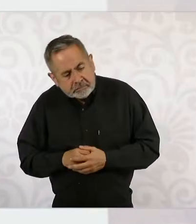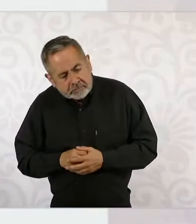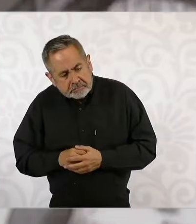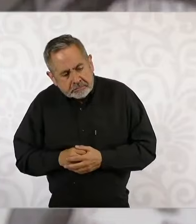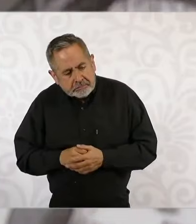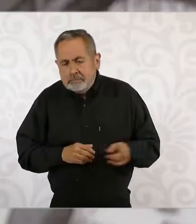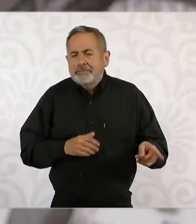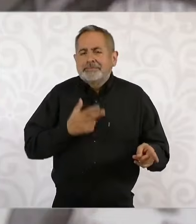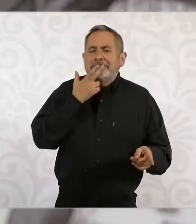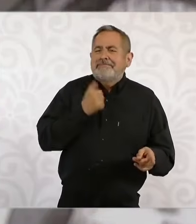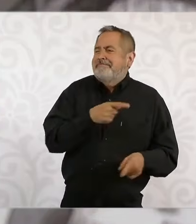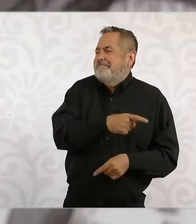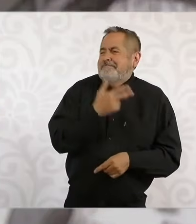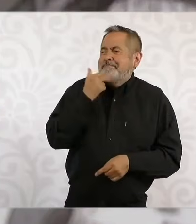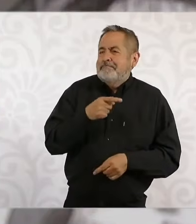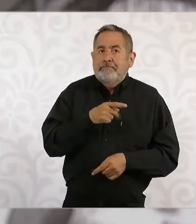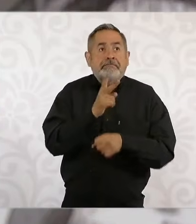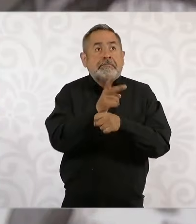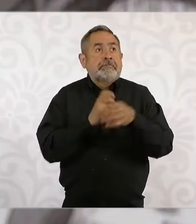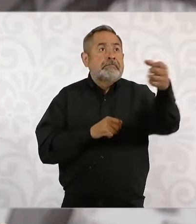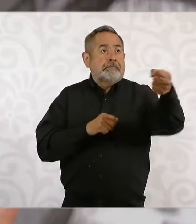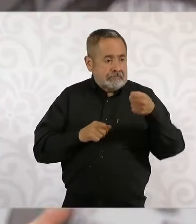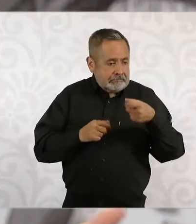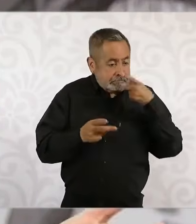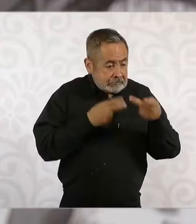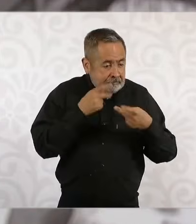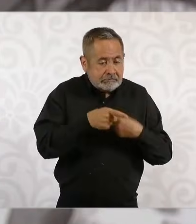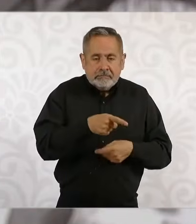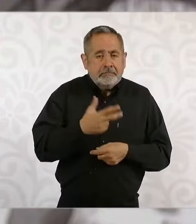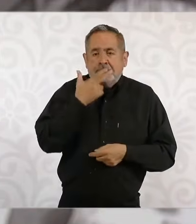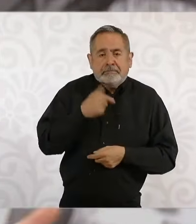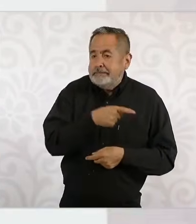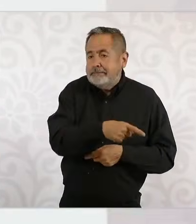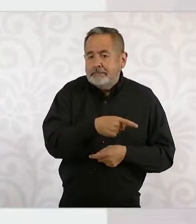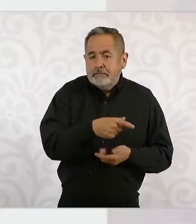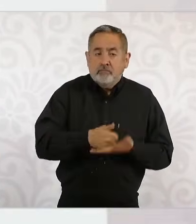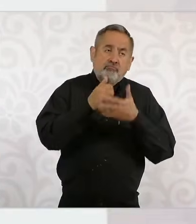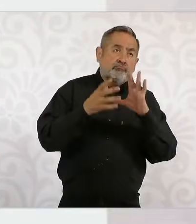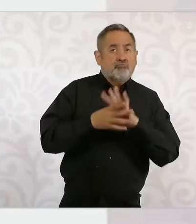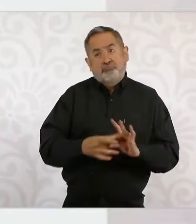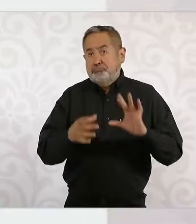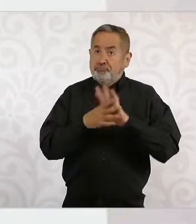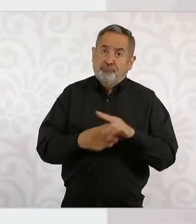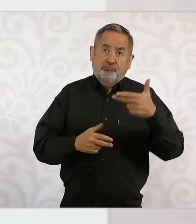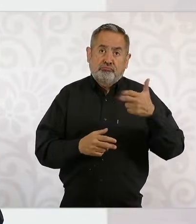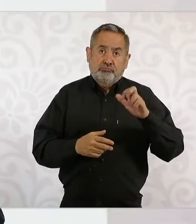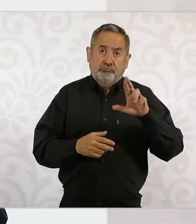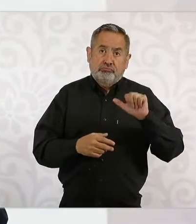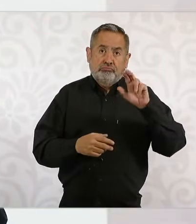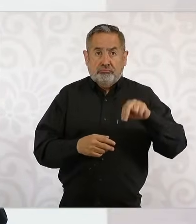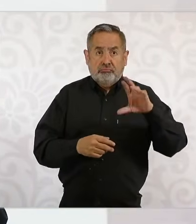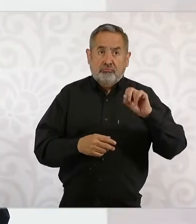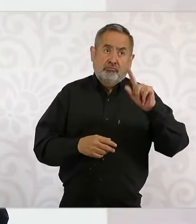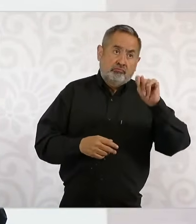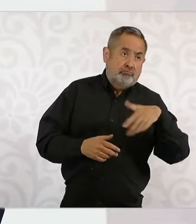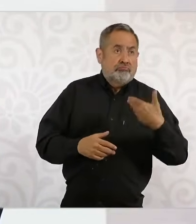la trajo, pues porque no va a ayudar que hable de Hernán Cortés y la conquista para eh ganar